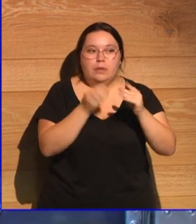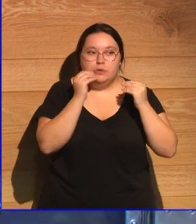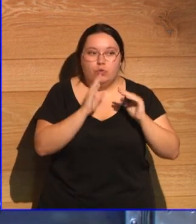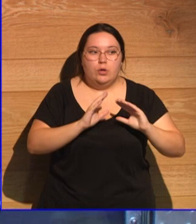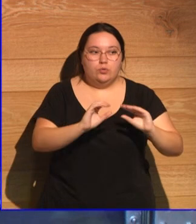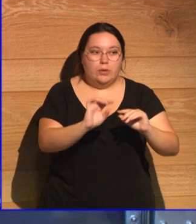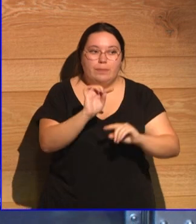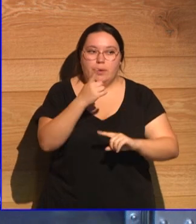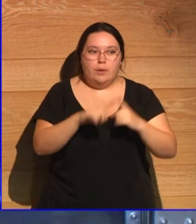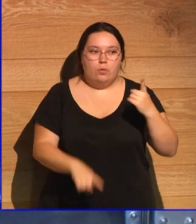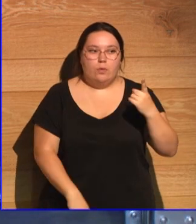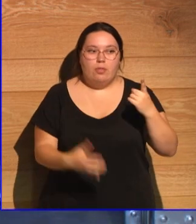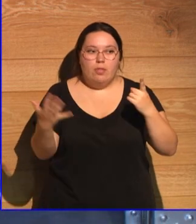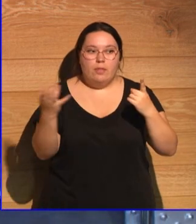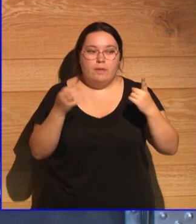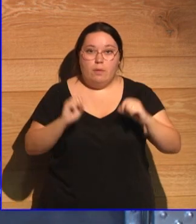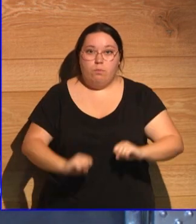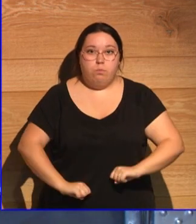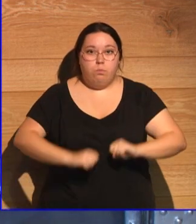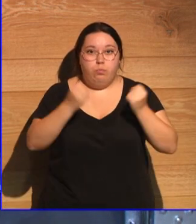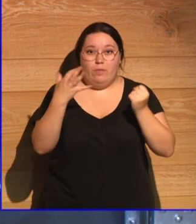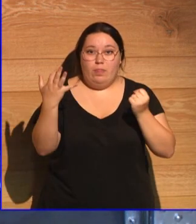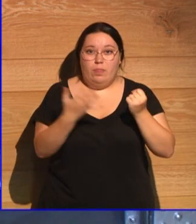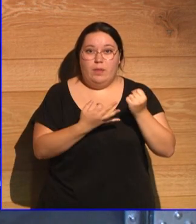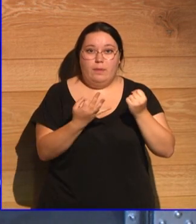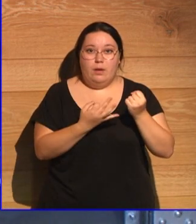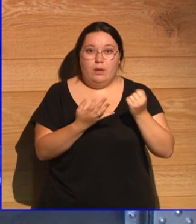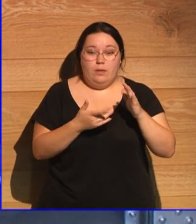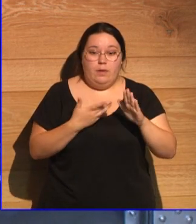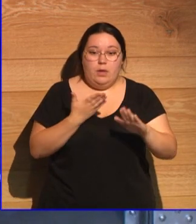en primer lugar, que tiene que salvarse, que tiene que ir, que tiene que mudarse,